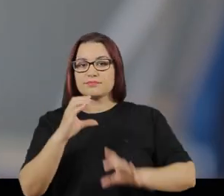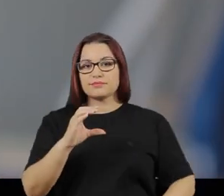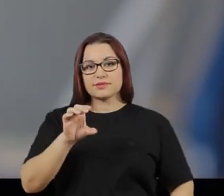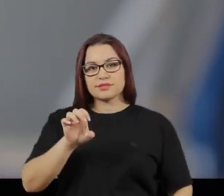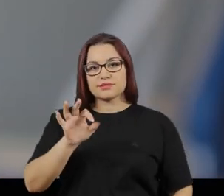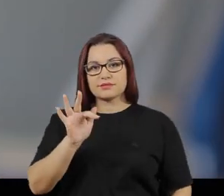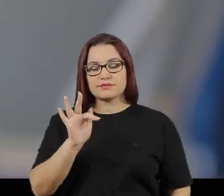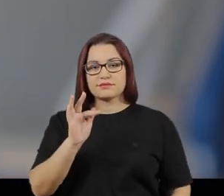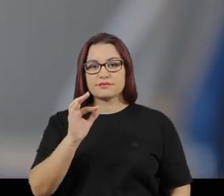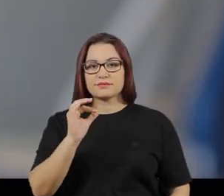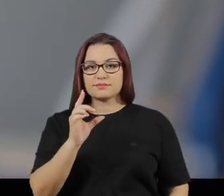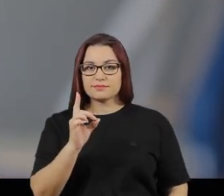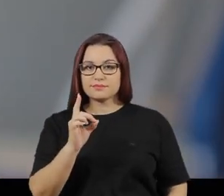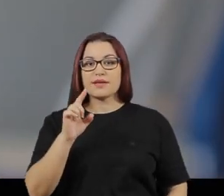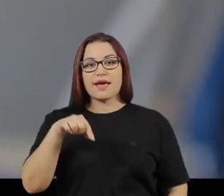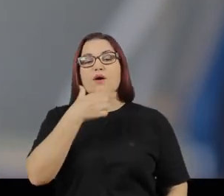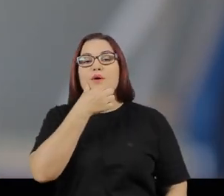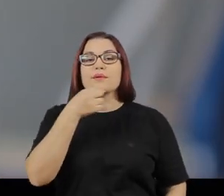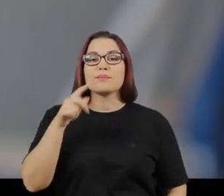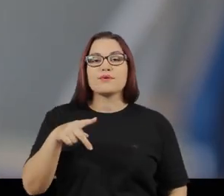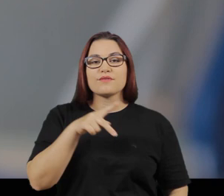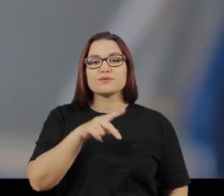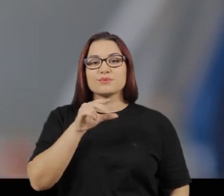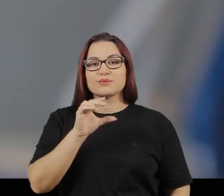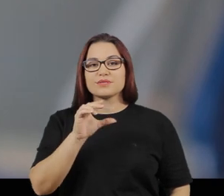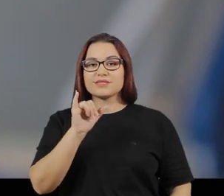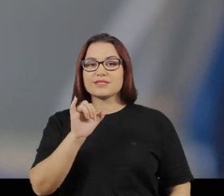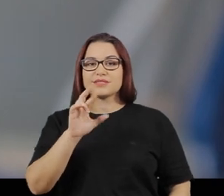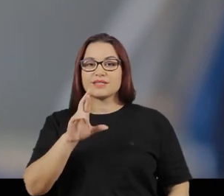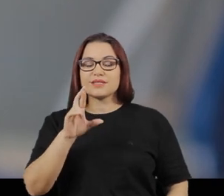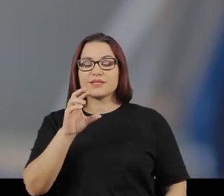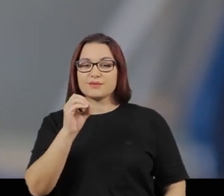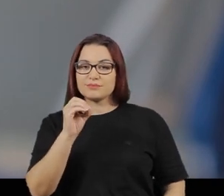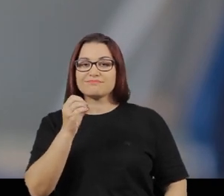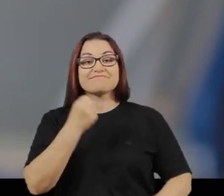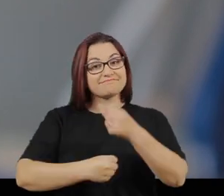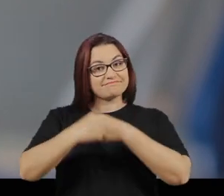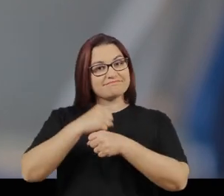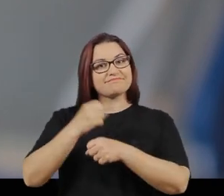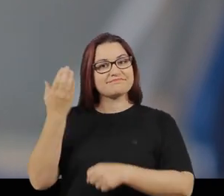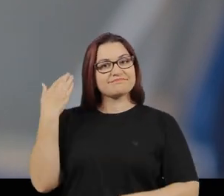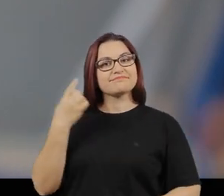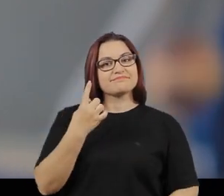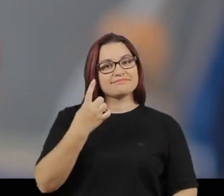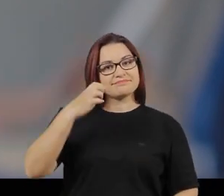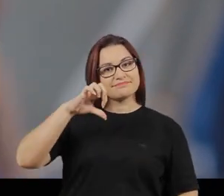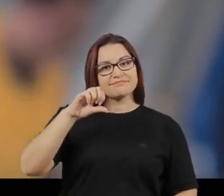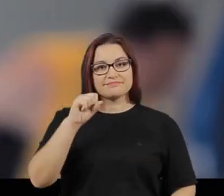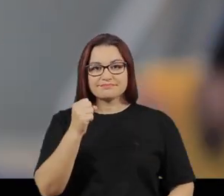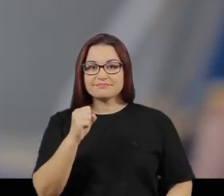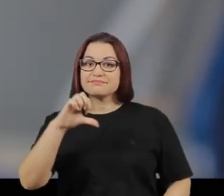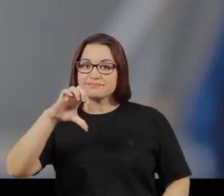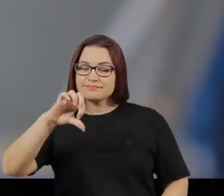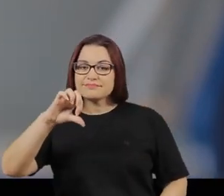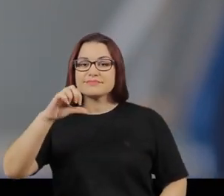em 1989, que criou o primeiro projeto de extensão.